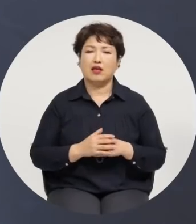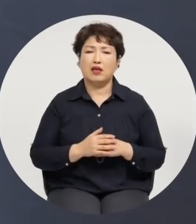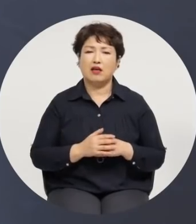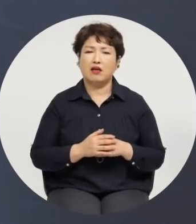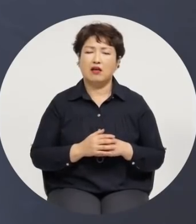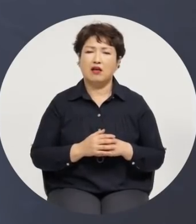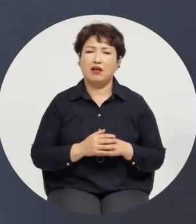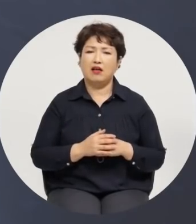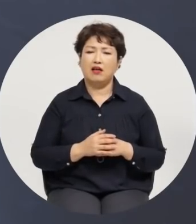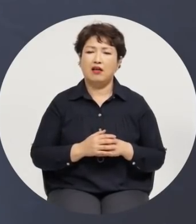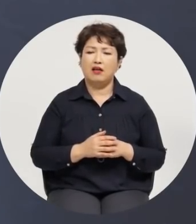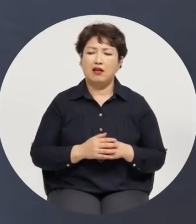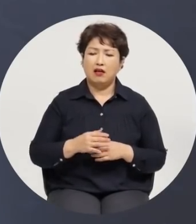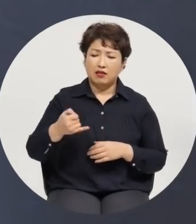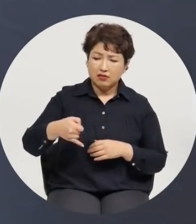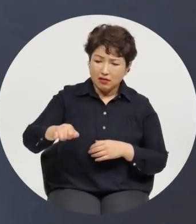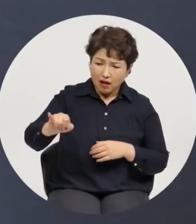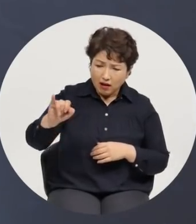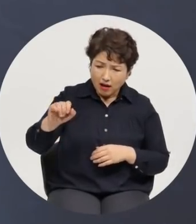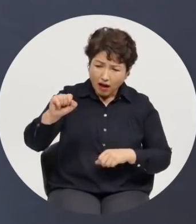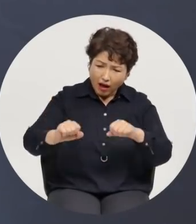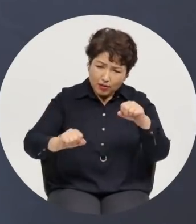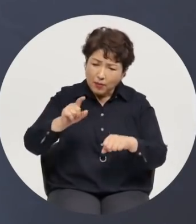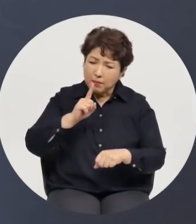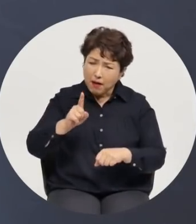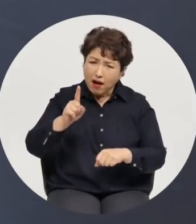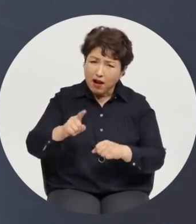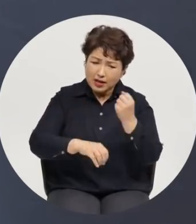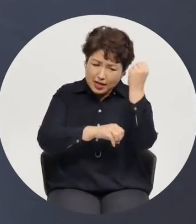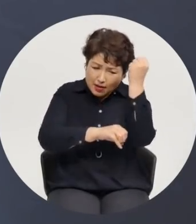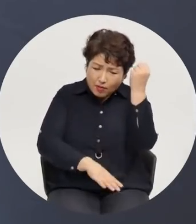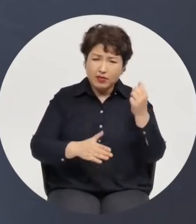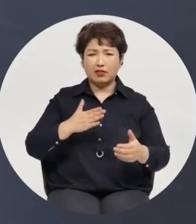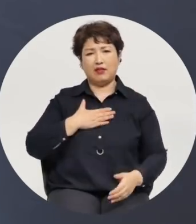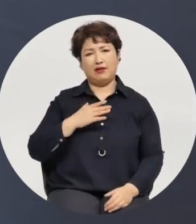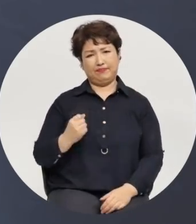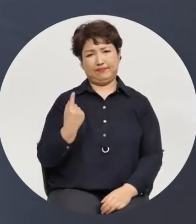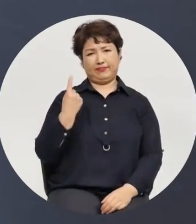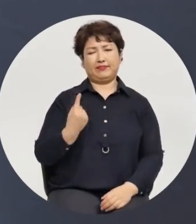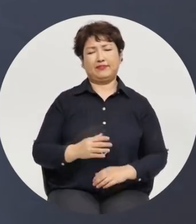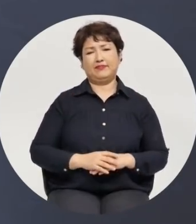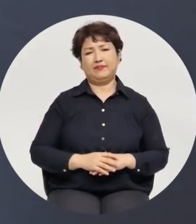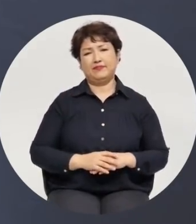(스님) 그것의 뿌리는 다 질문자로부터 나온 거예요 아이가 어릴 때